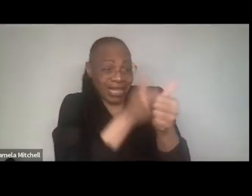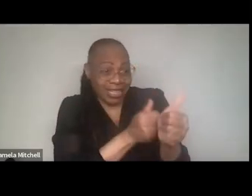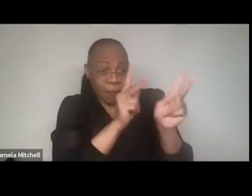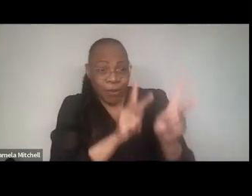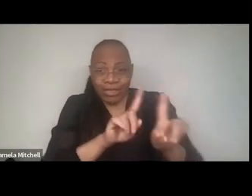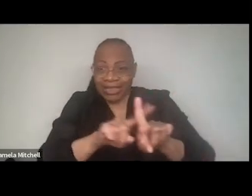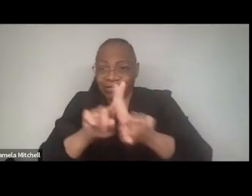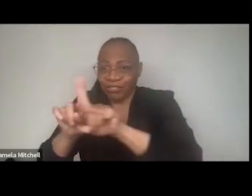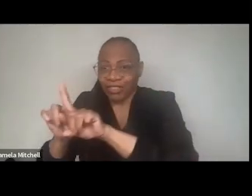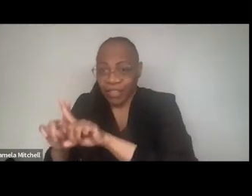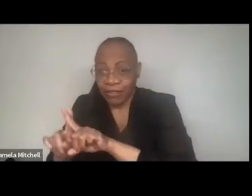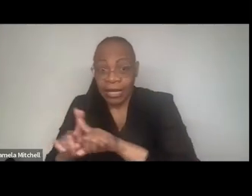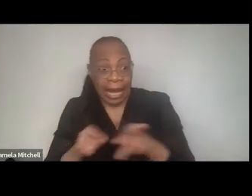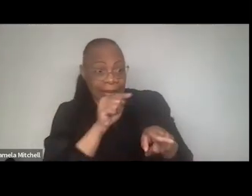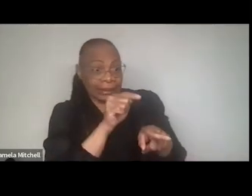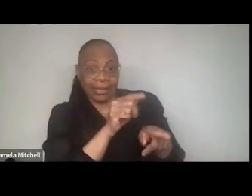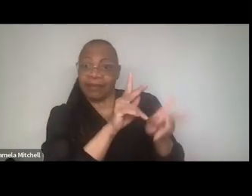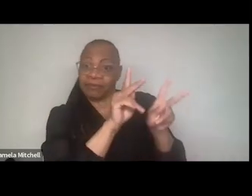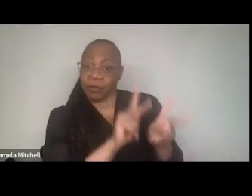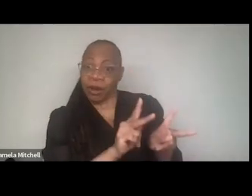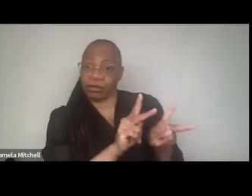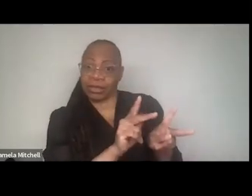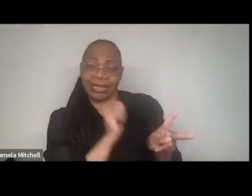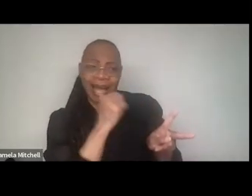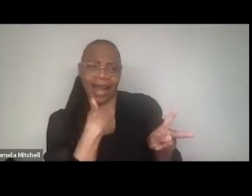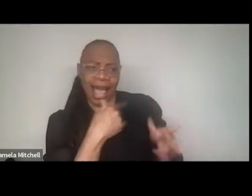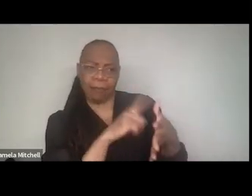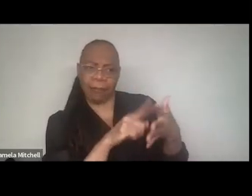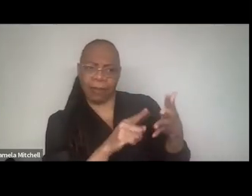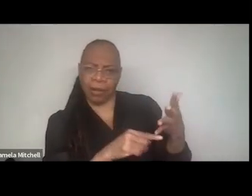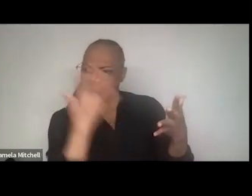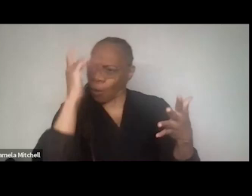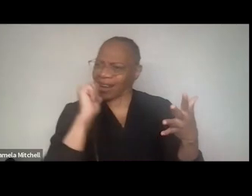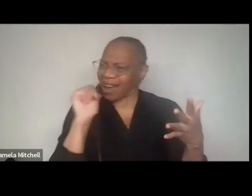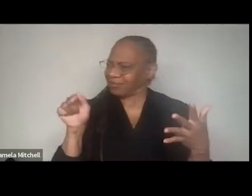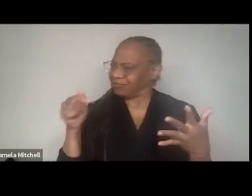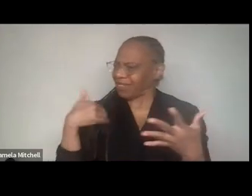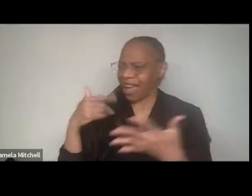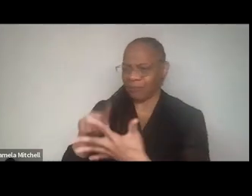"Si esta persona no lo tiene, ¿por qué no tienen esto?" Es único para cada persona.